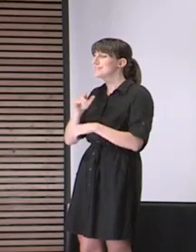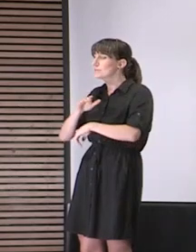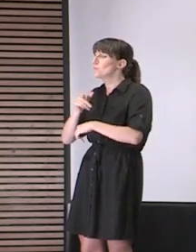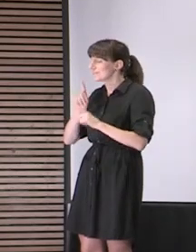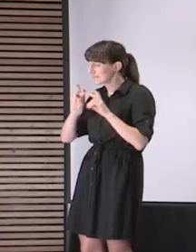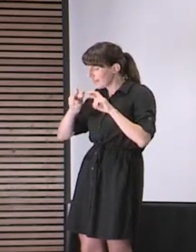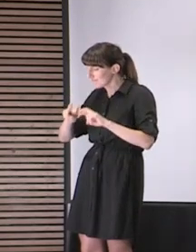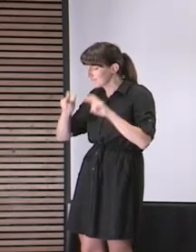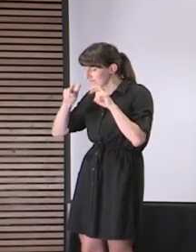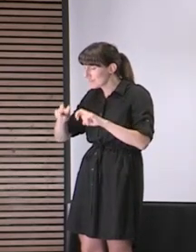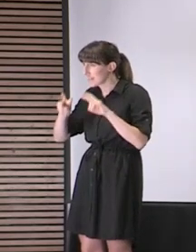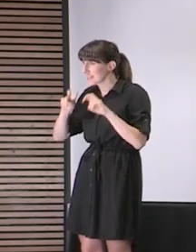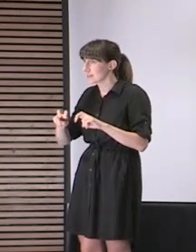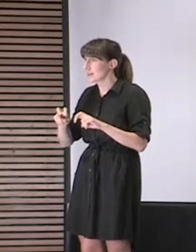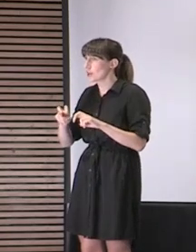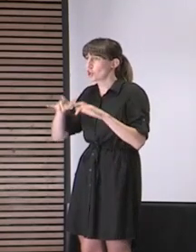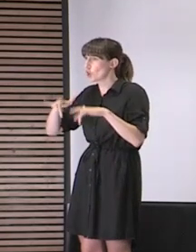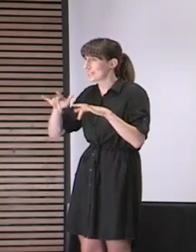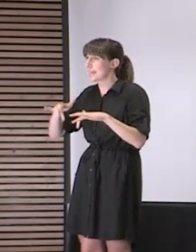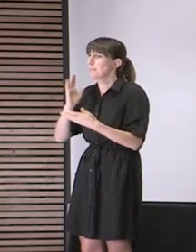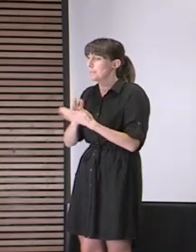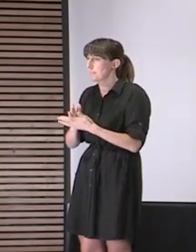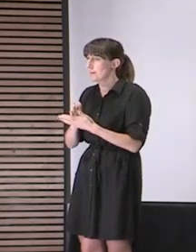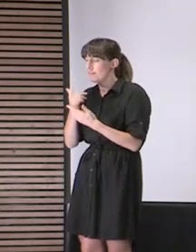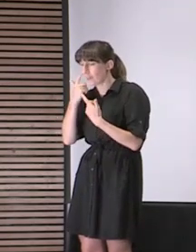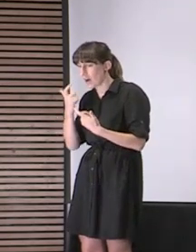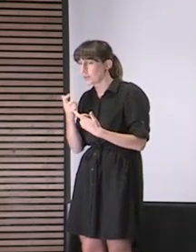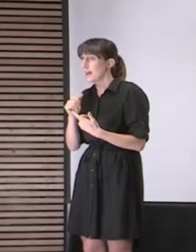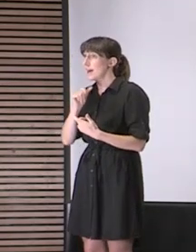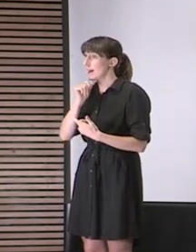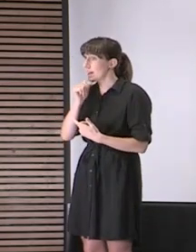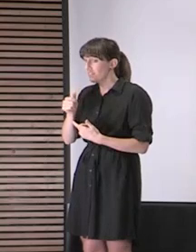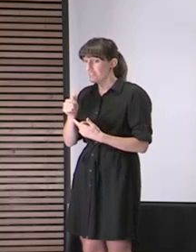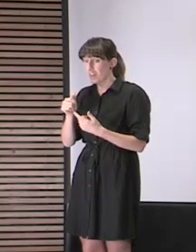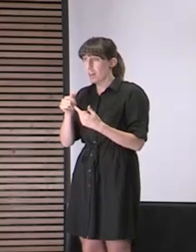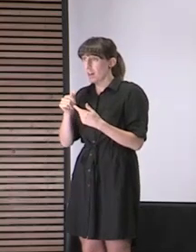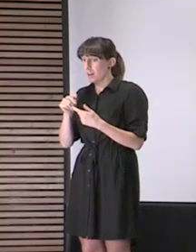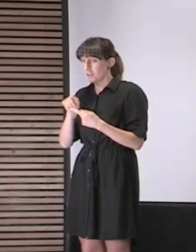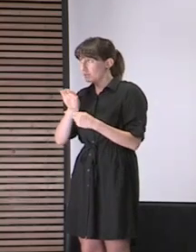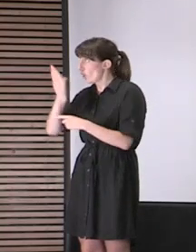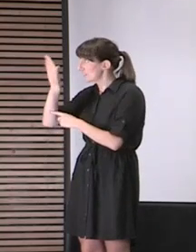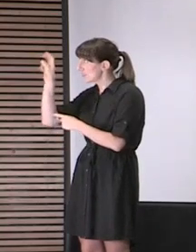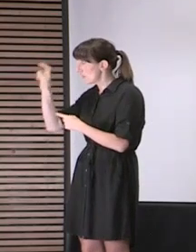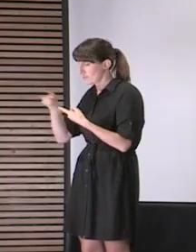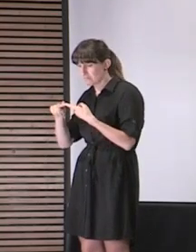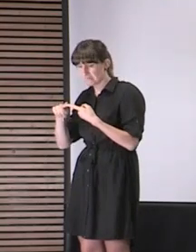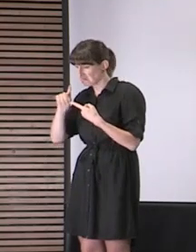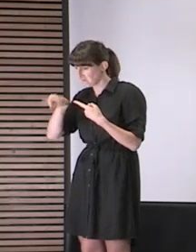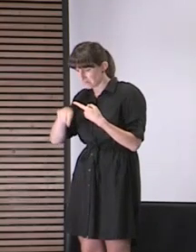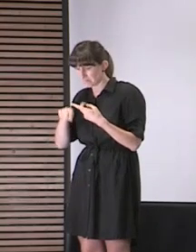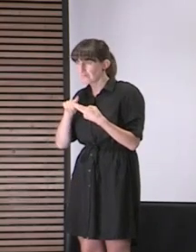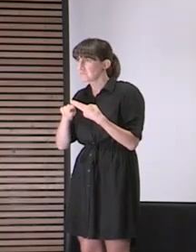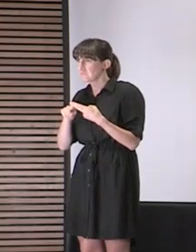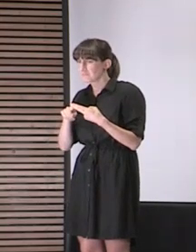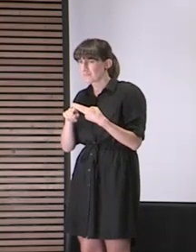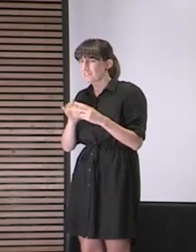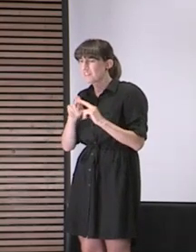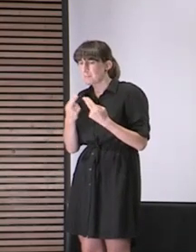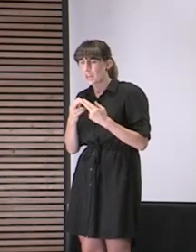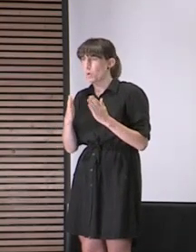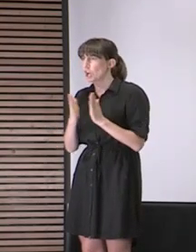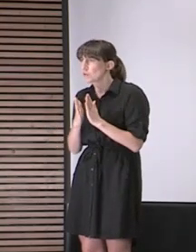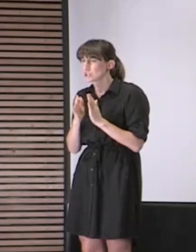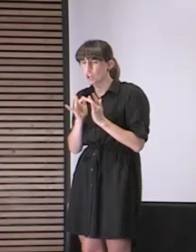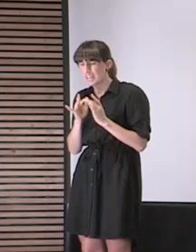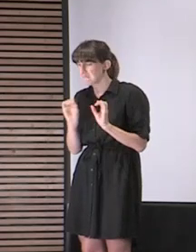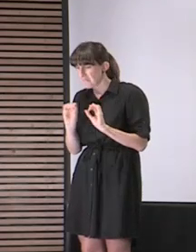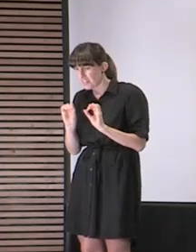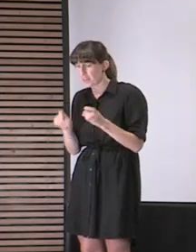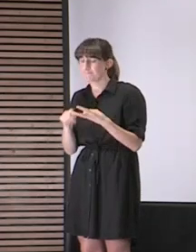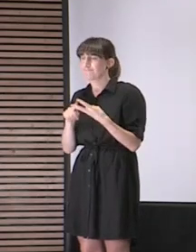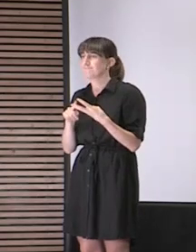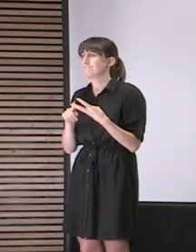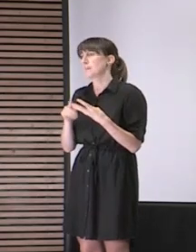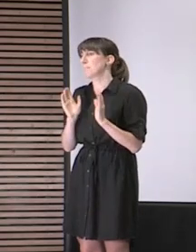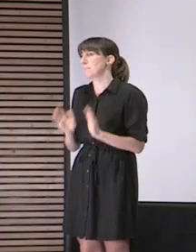aumentado? ASHLEY BLOOMEFIELD: